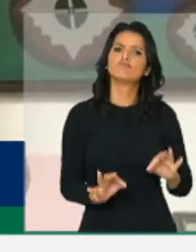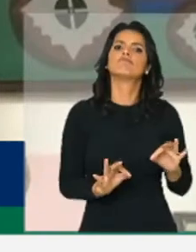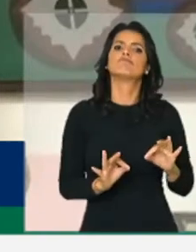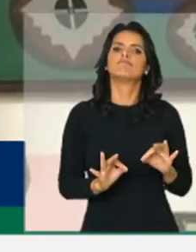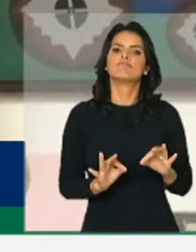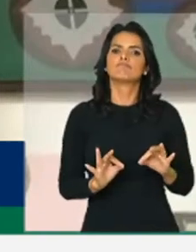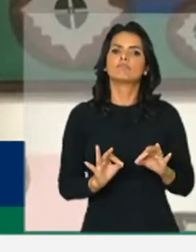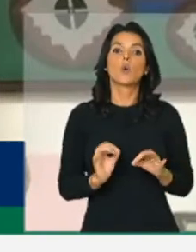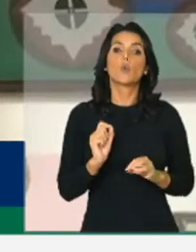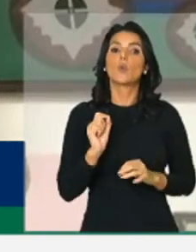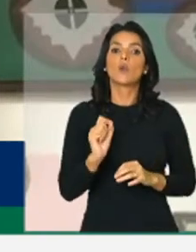SEU 13 ° , DA SUA CARTEIRA ASSINADA... NO SEU DIREITO É